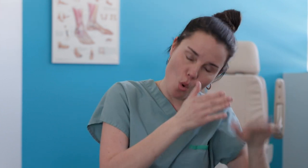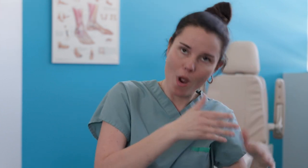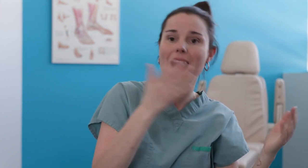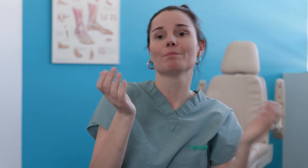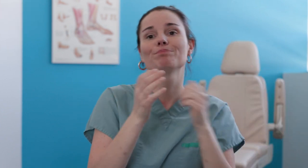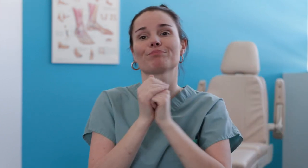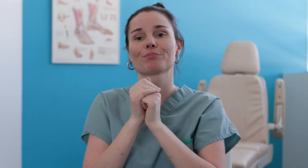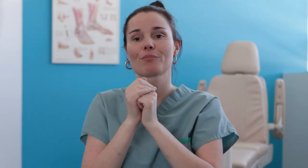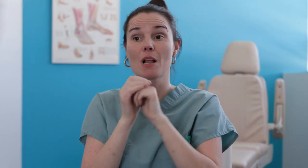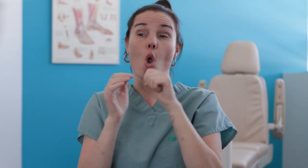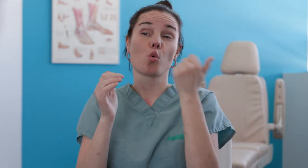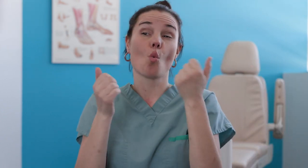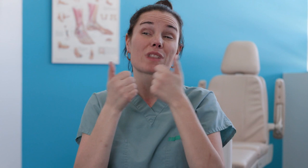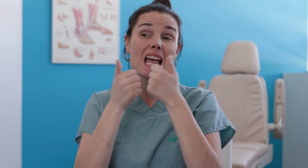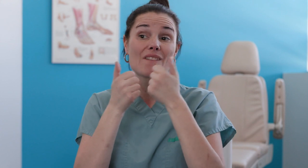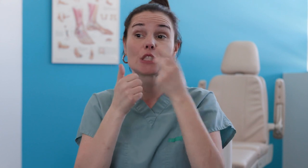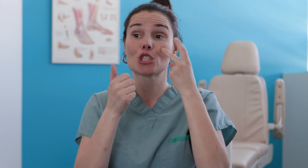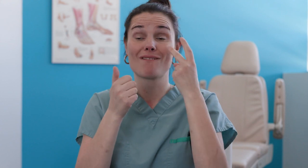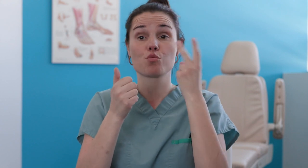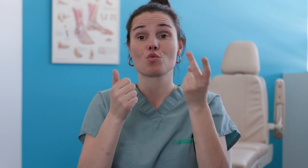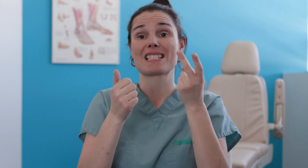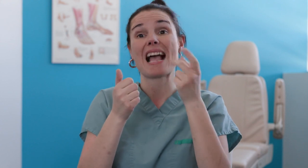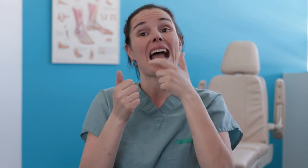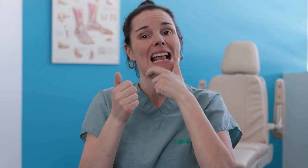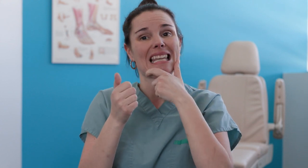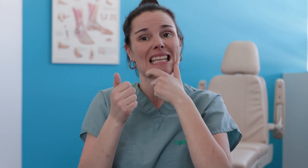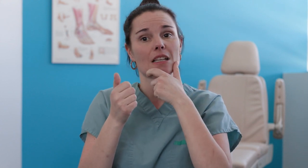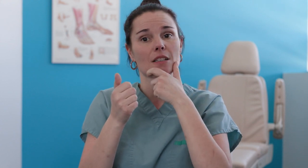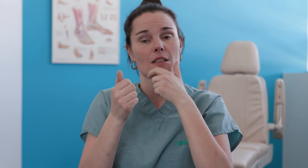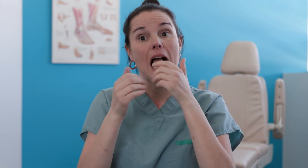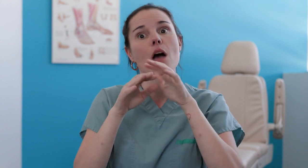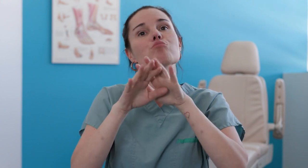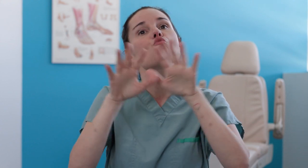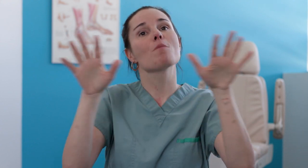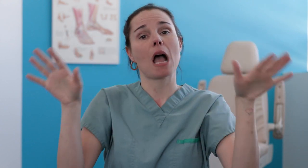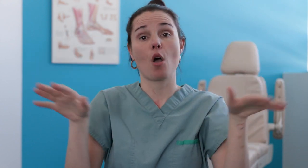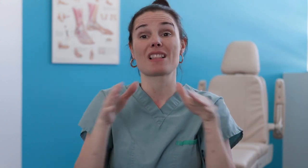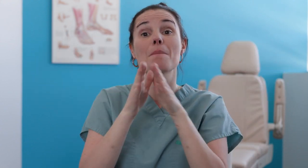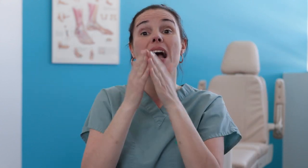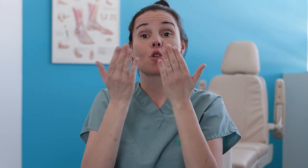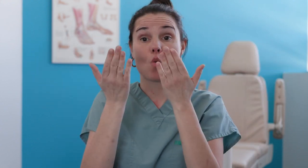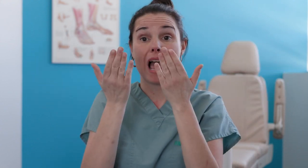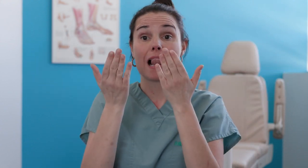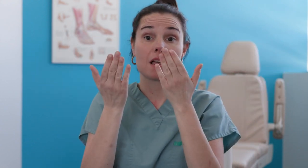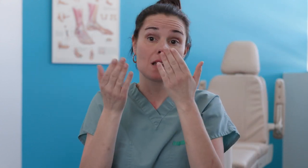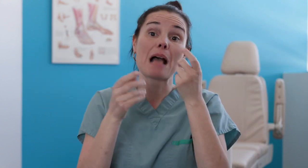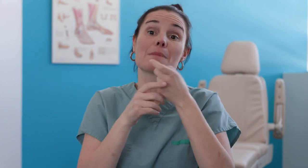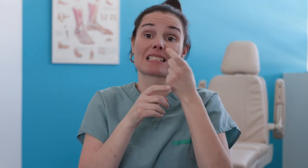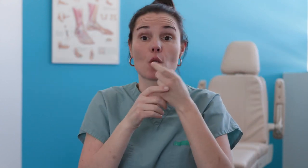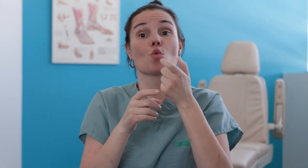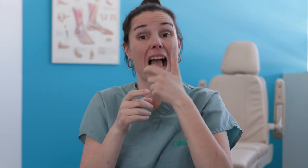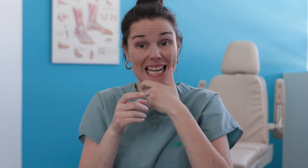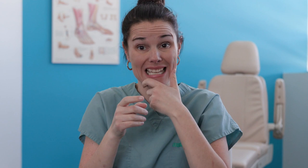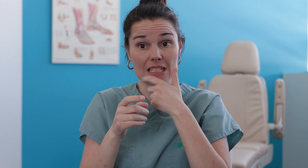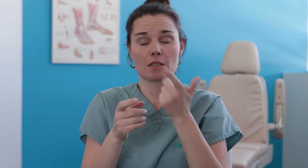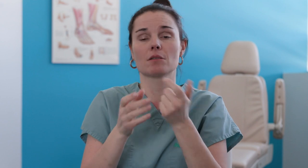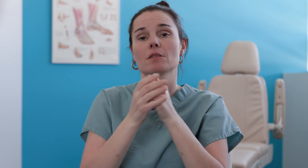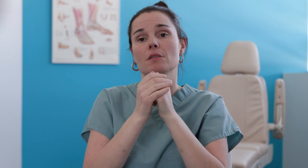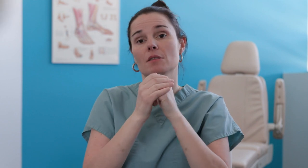d'autres moins. L'autre défi que j'ai vu, c'est l'anglais. La plupart des manuels de médecine sont en anglais.